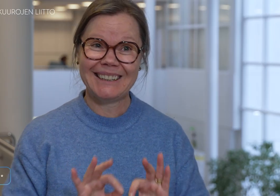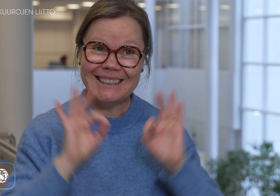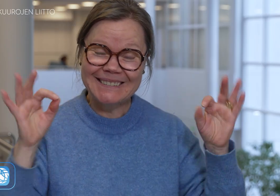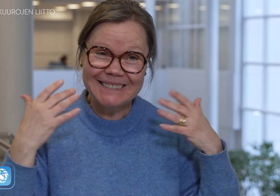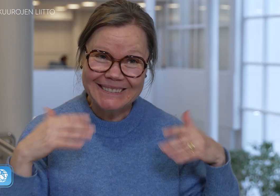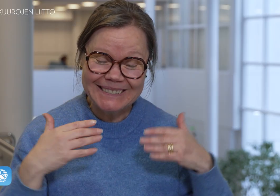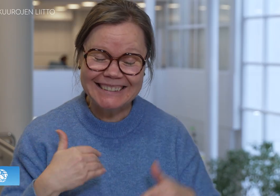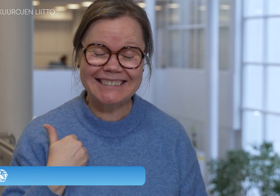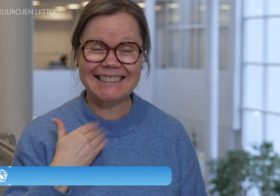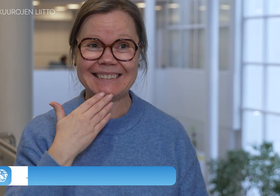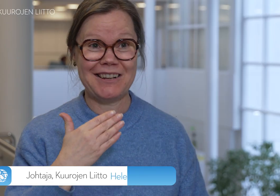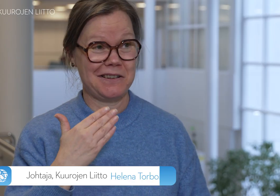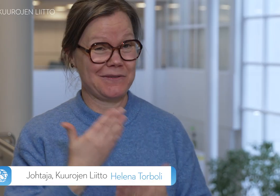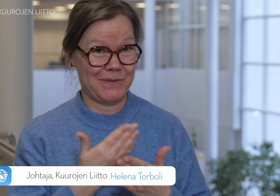Se meni loistavasti ja nyt tuntuu hyvältä.